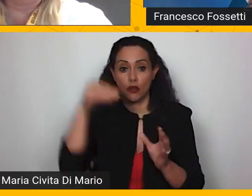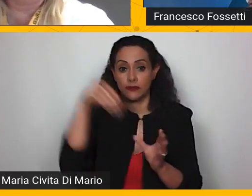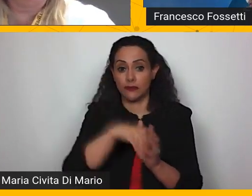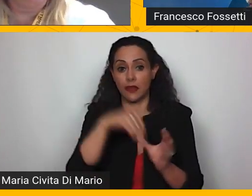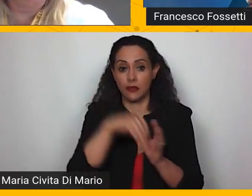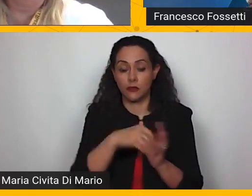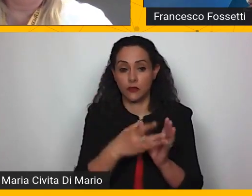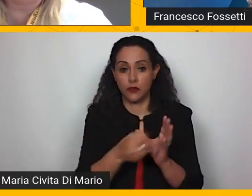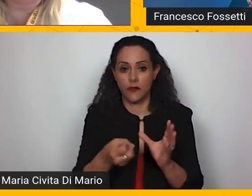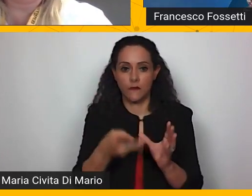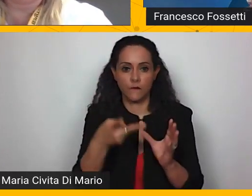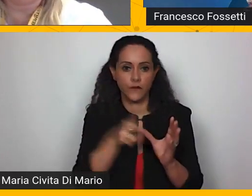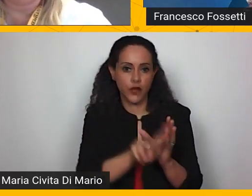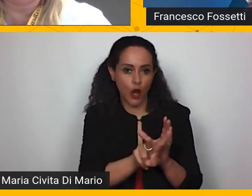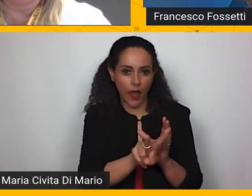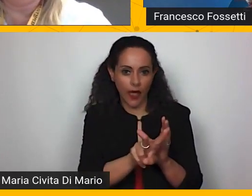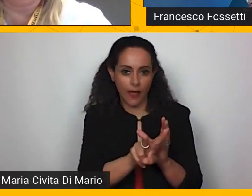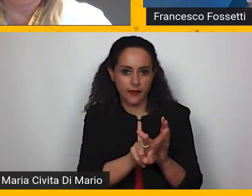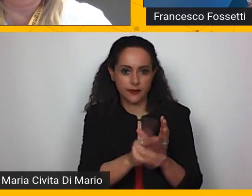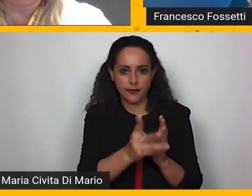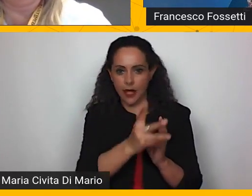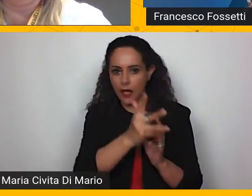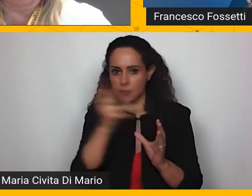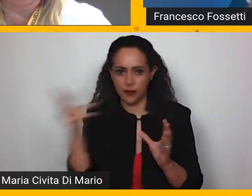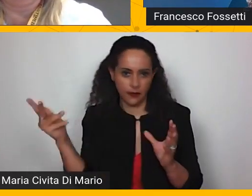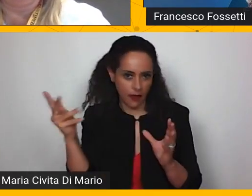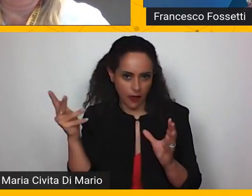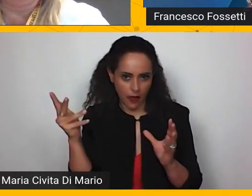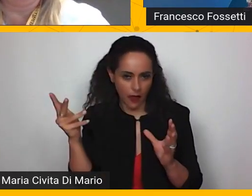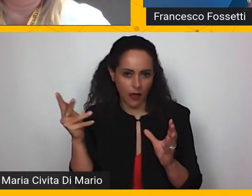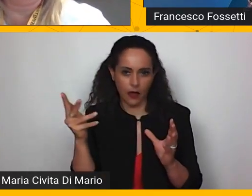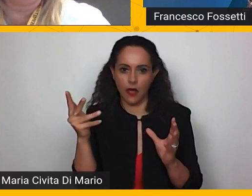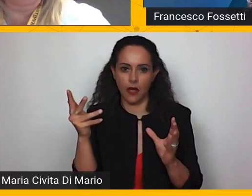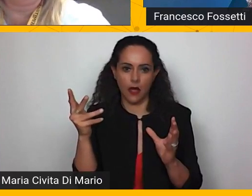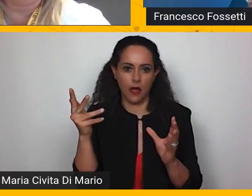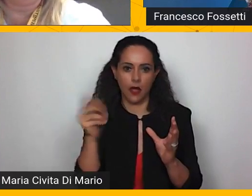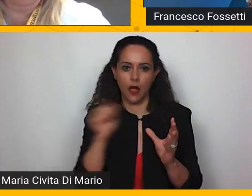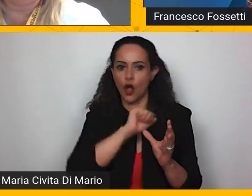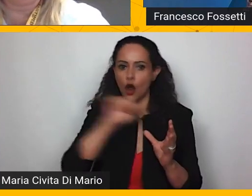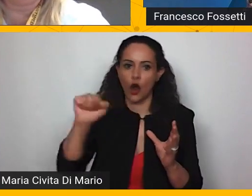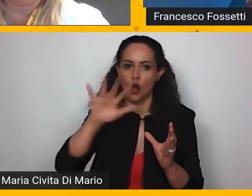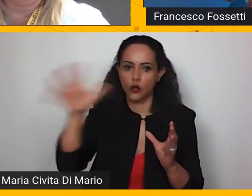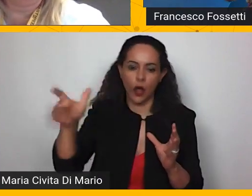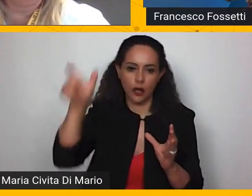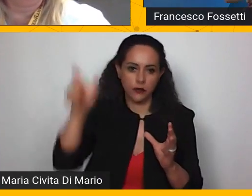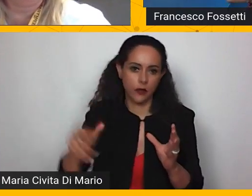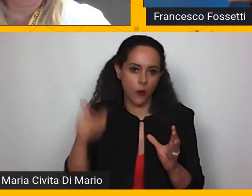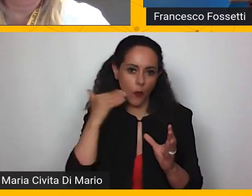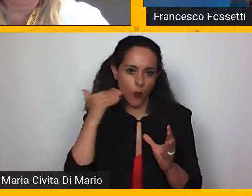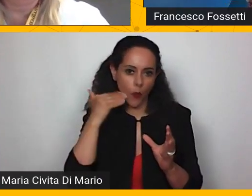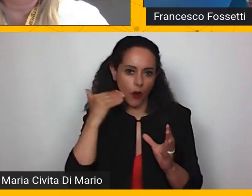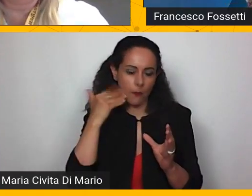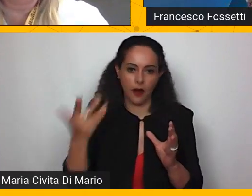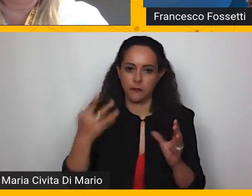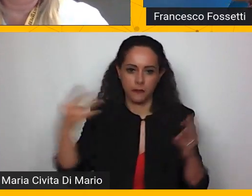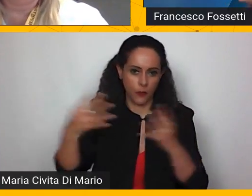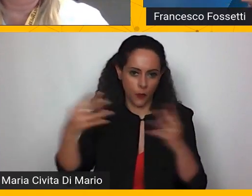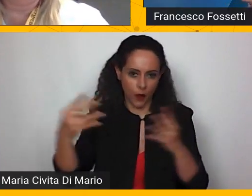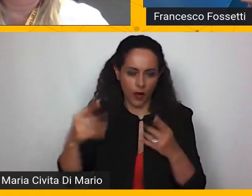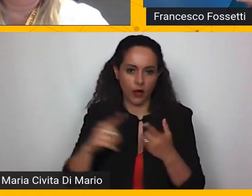all'interno del gioco per esempio violenza esplicitamente eh operata contro altri esseri